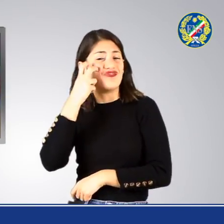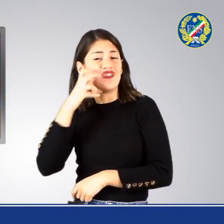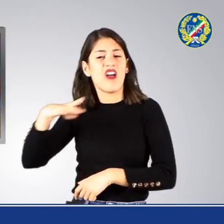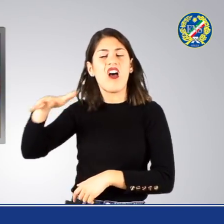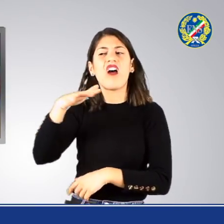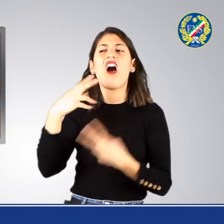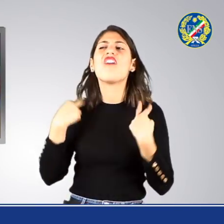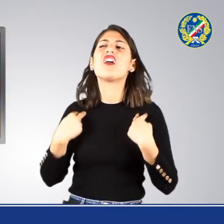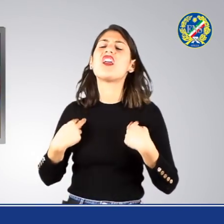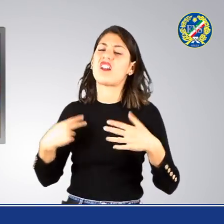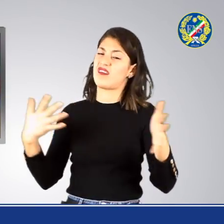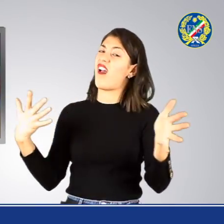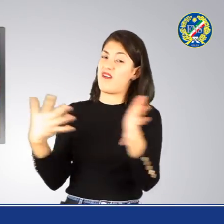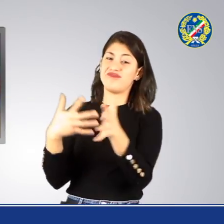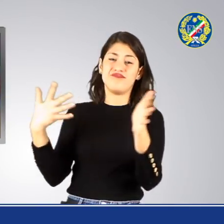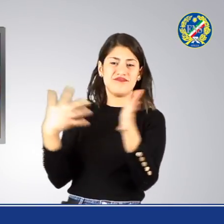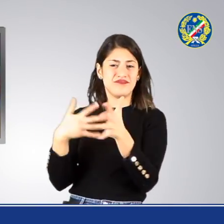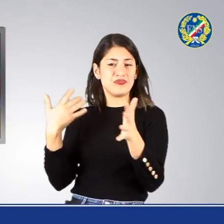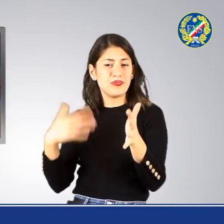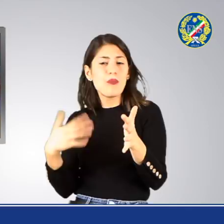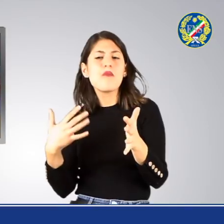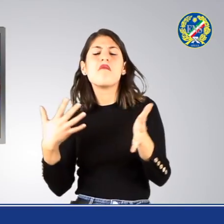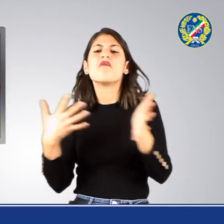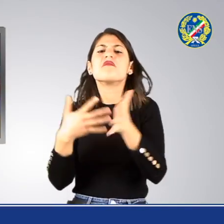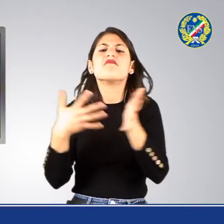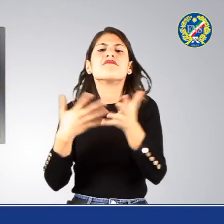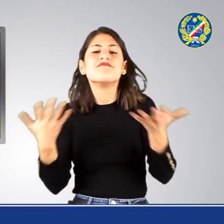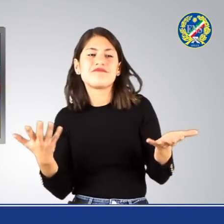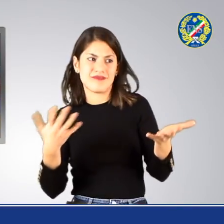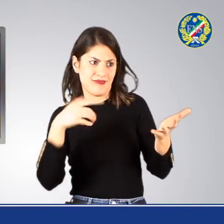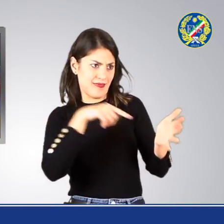in tutti gli ambiti della vita quotidiana.